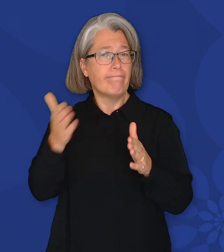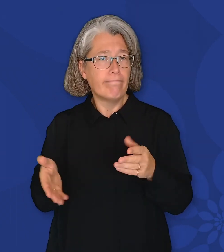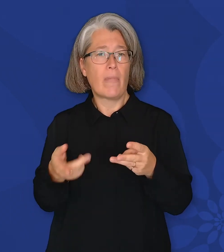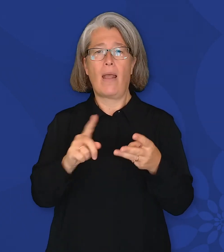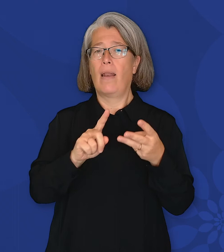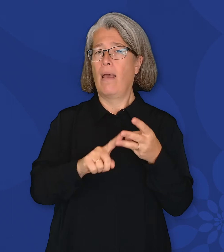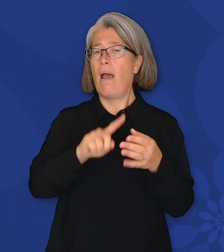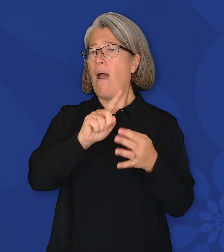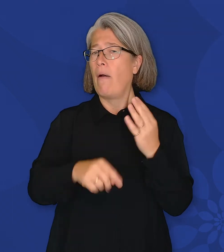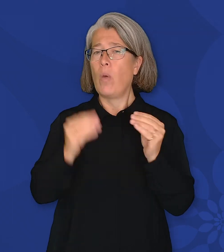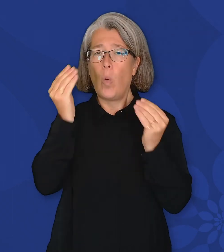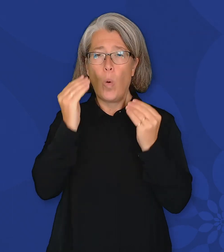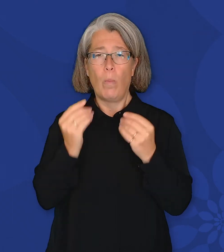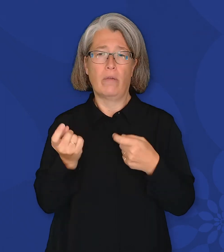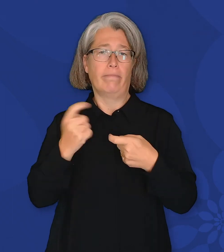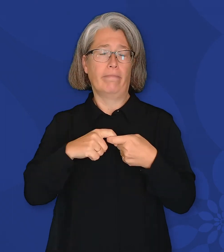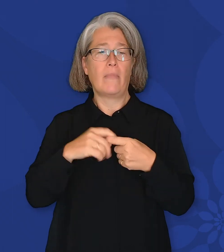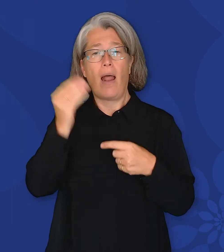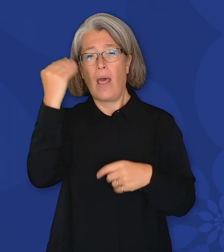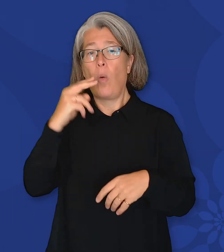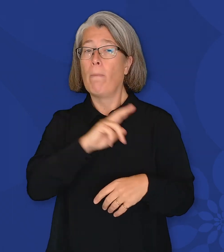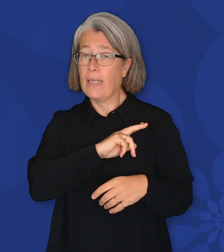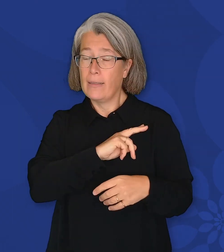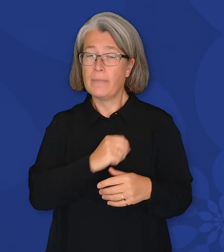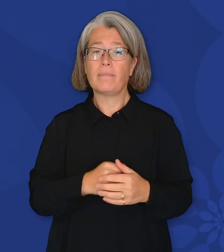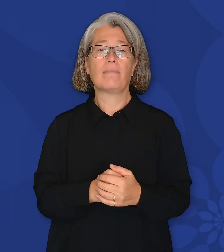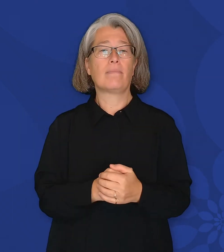eller till någon annan utbildning som omfattas av läroplikten.